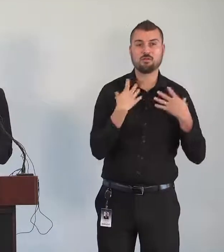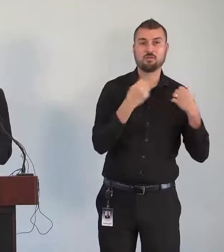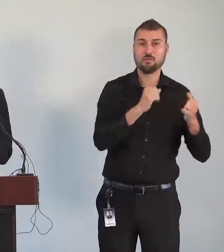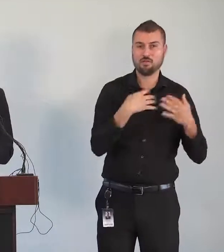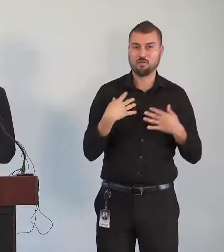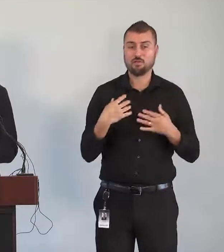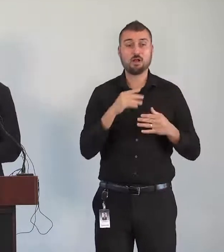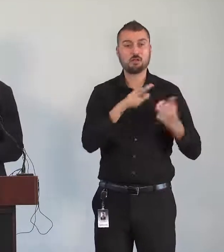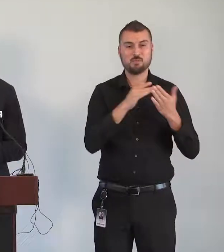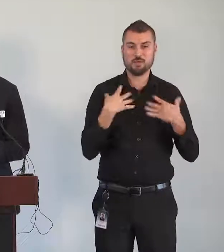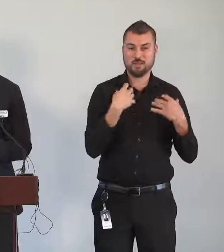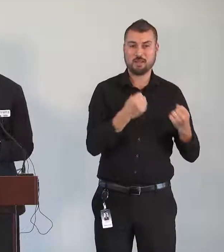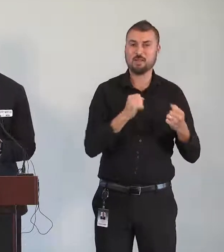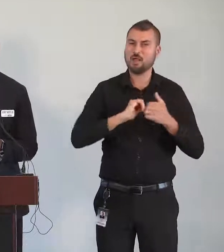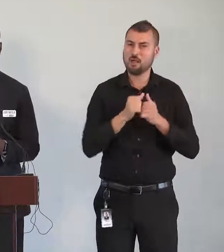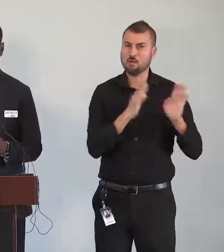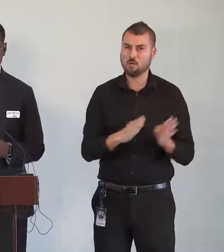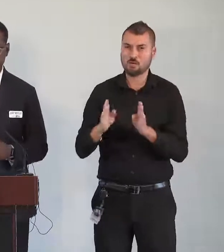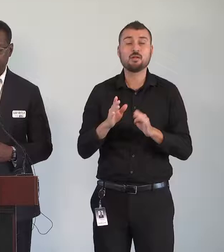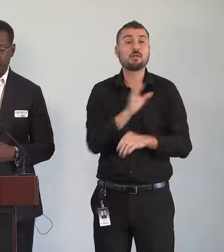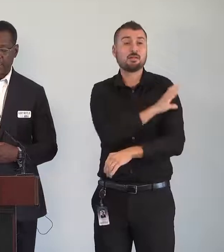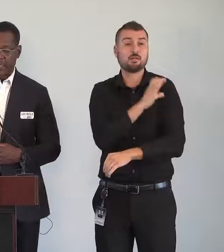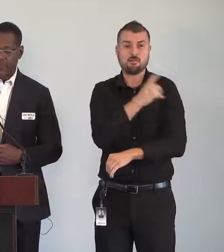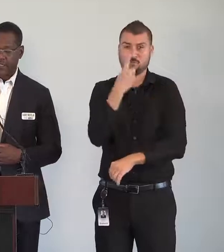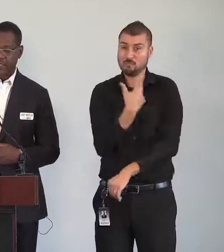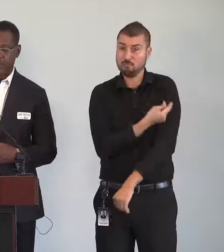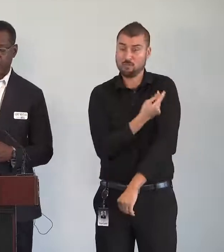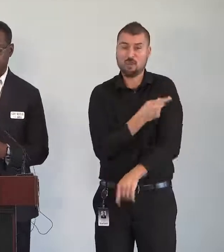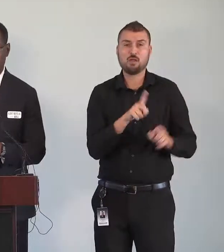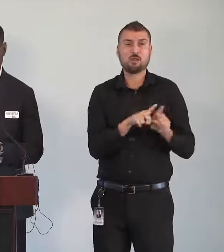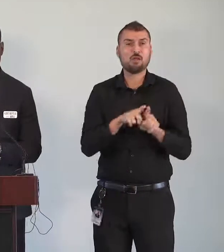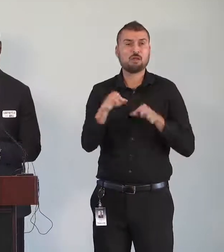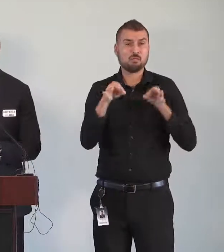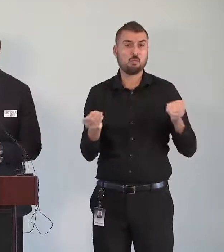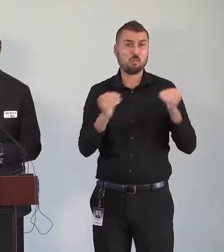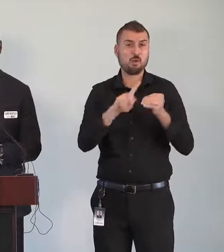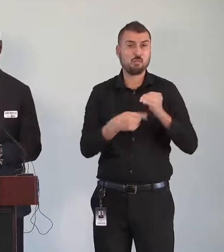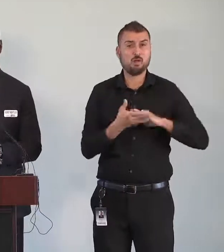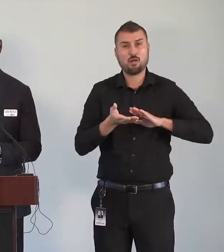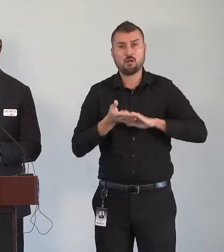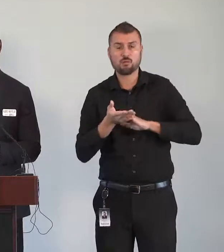estas clínicas de vacunación y aquí para contarles más sobre la operación de inmunización y